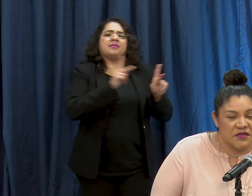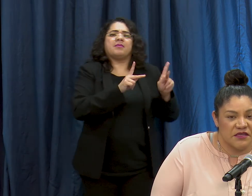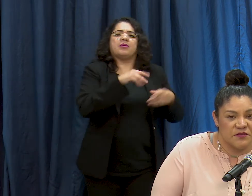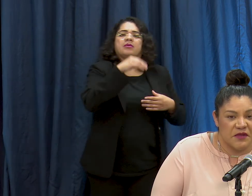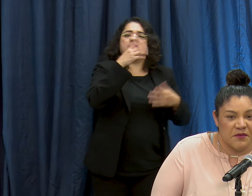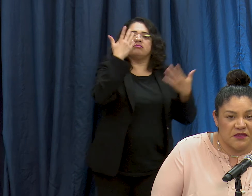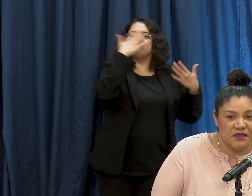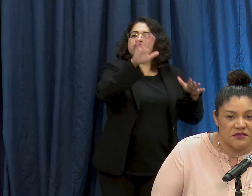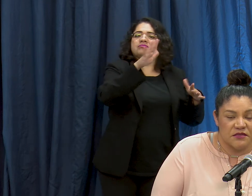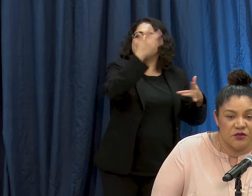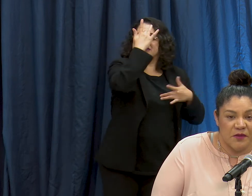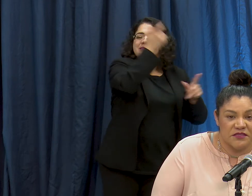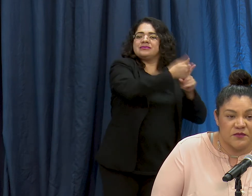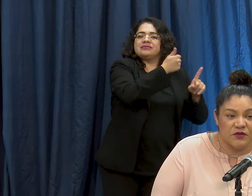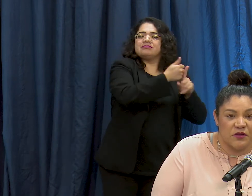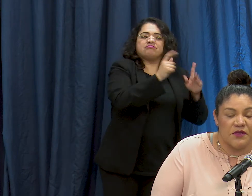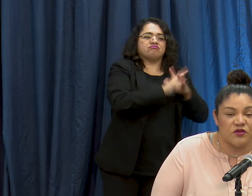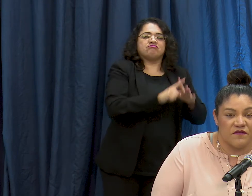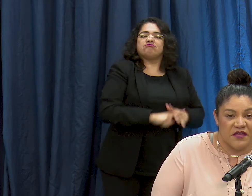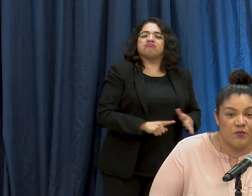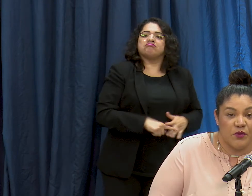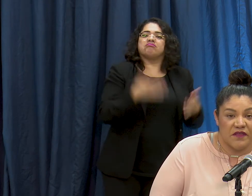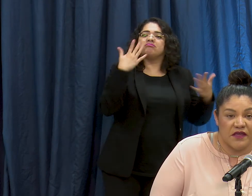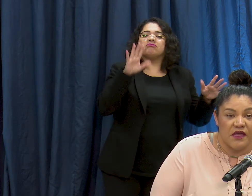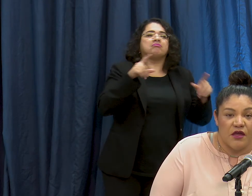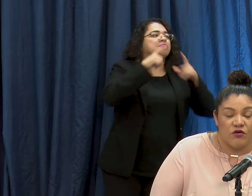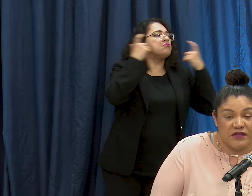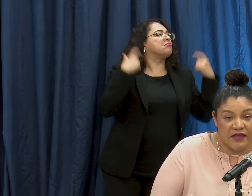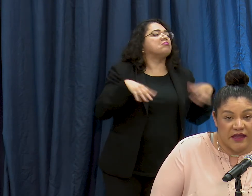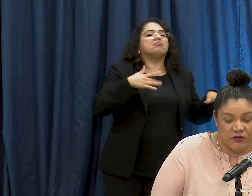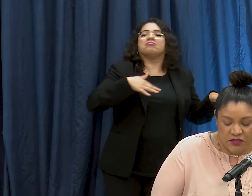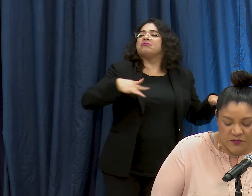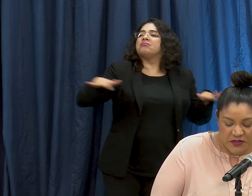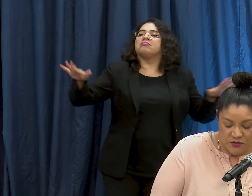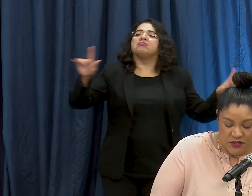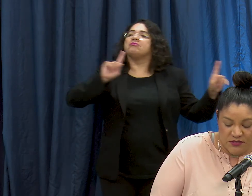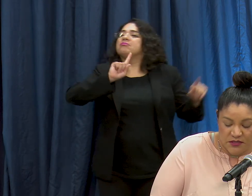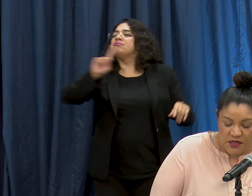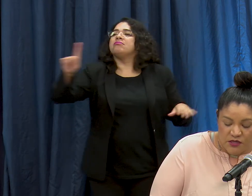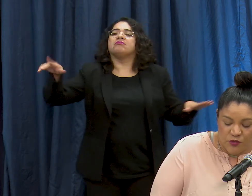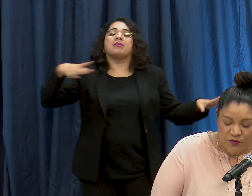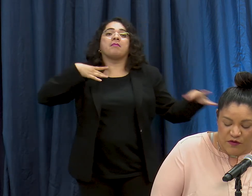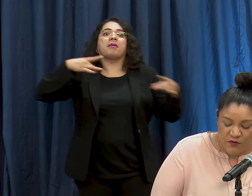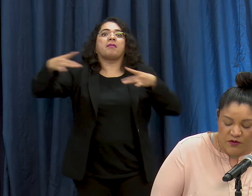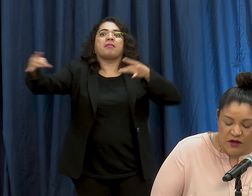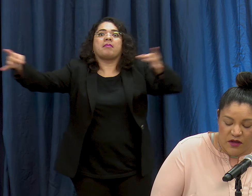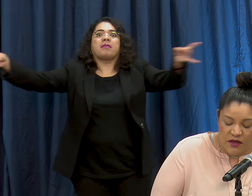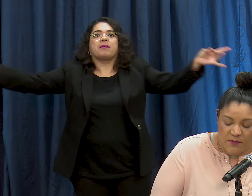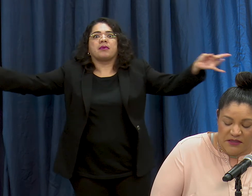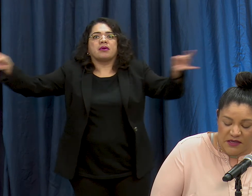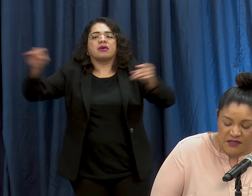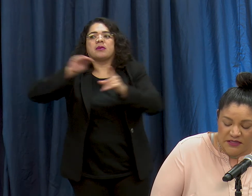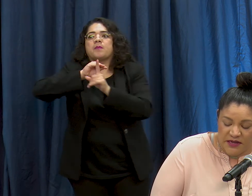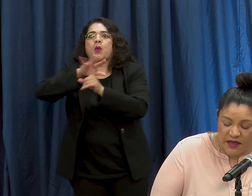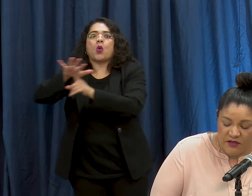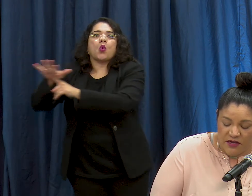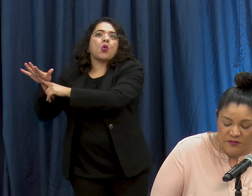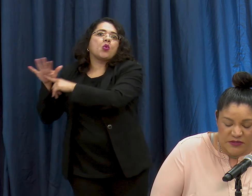meant a experimenta sin tomas pero también todavía puede contar a otras personas so por favor mantenga --nz allahabad a las personas